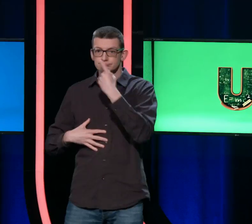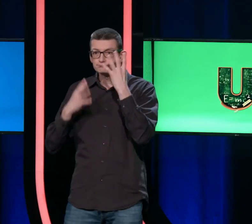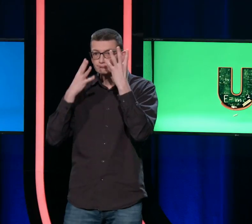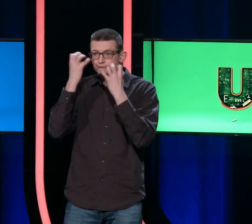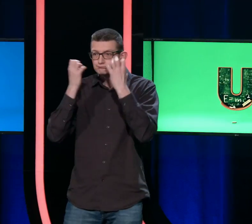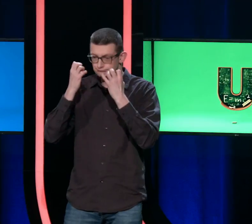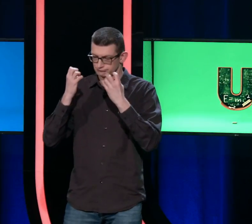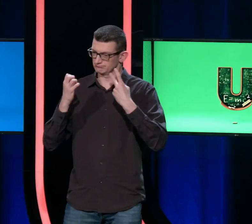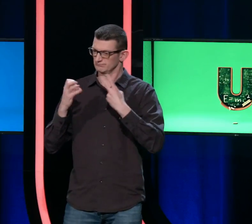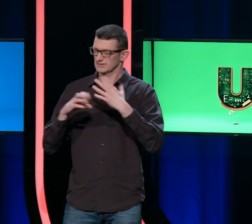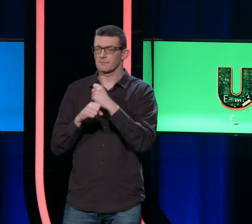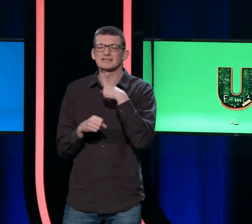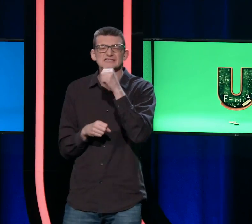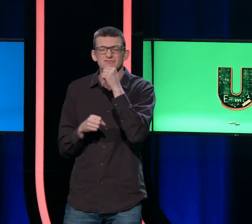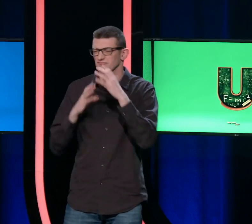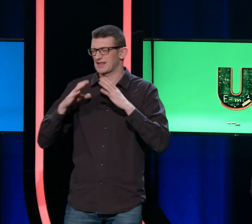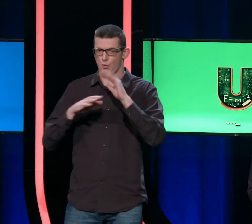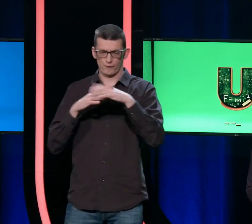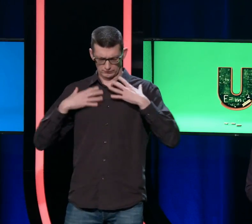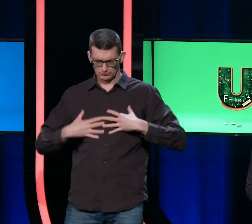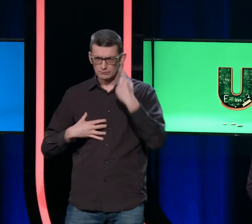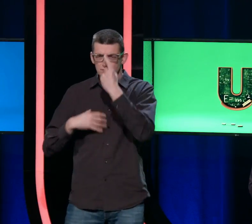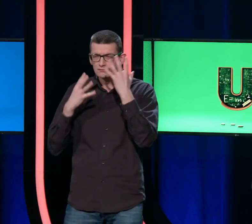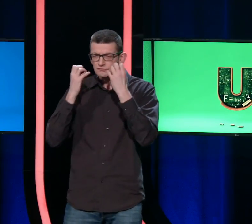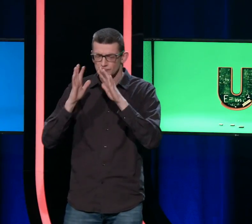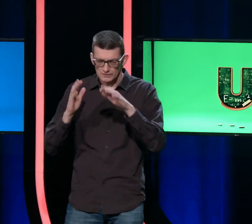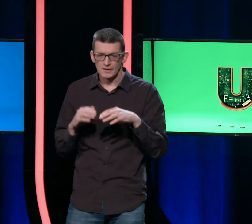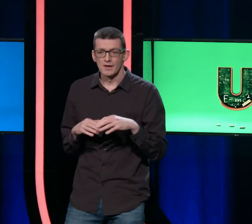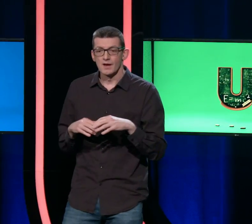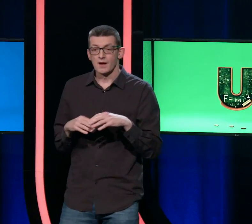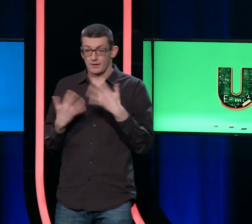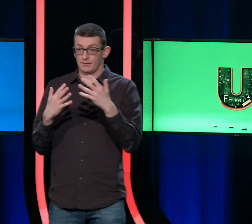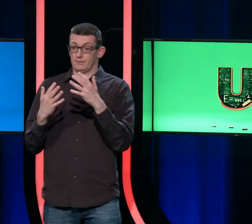Waar te nemen, liever. Gebarentalen zijn gestueel-visueel.